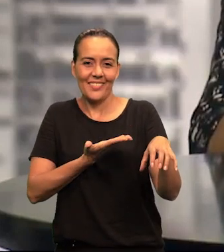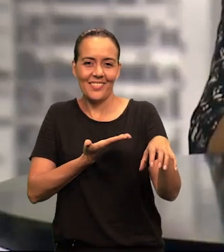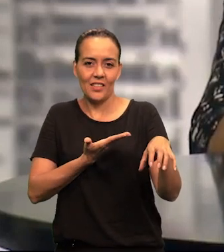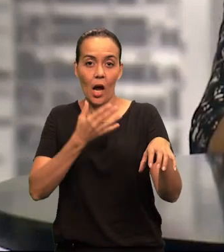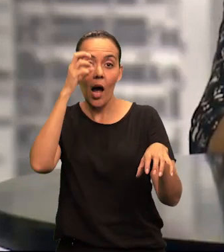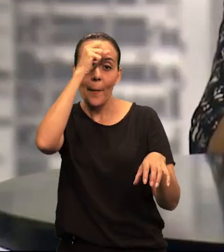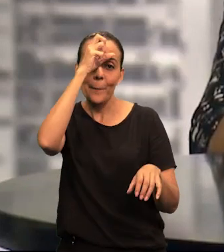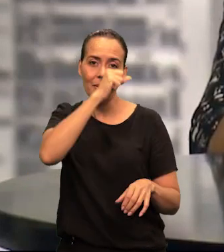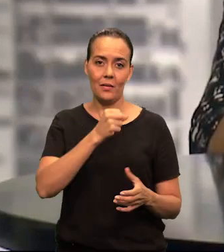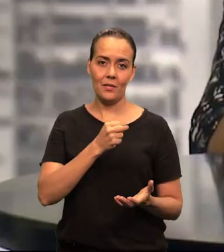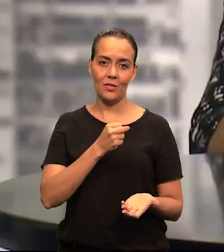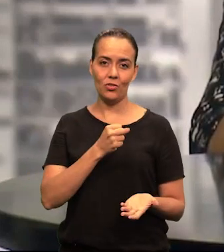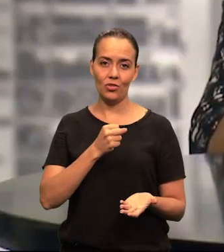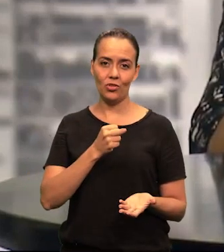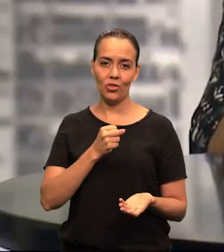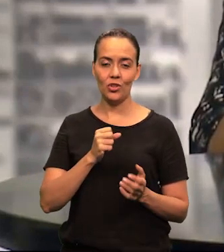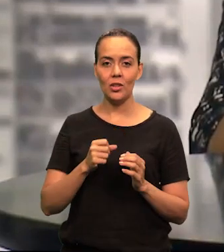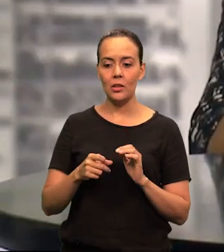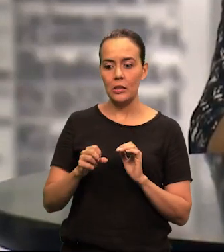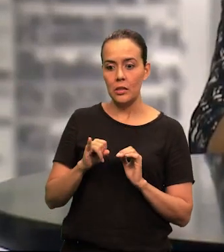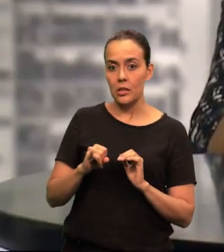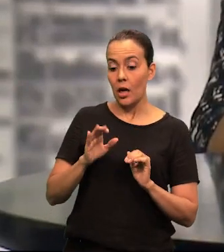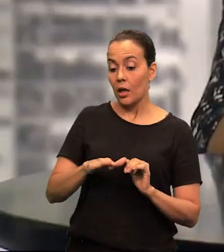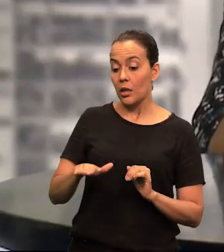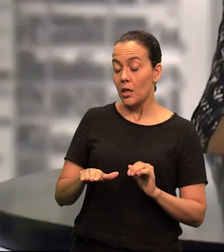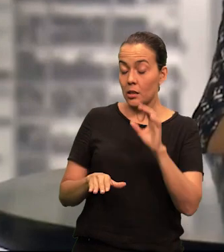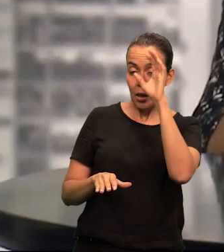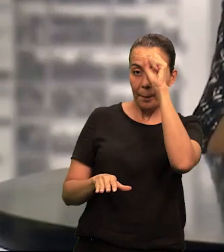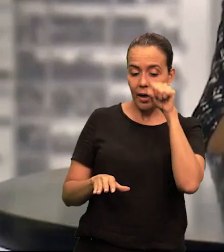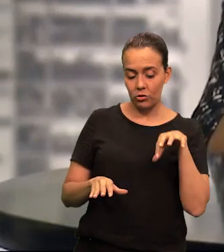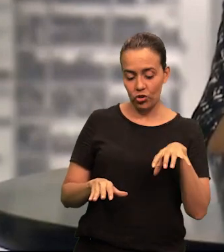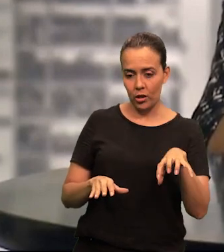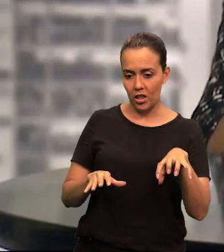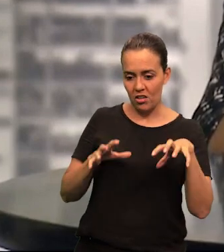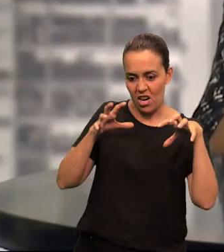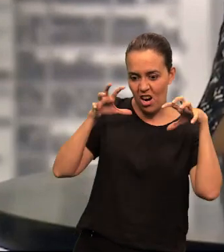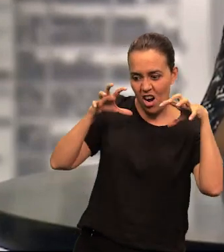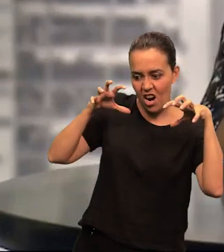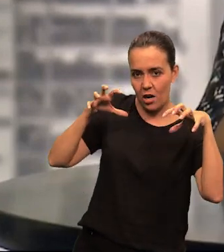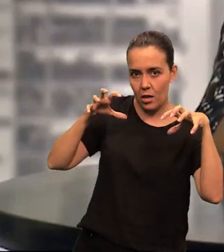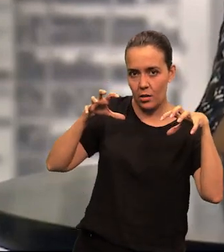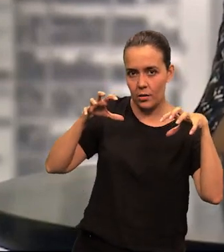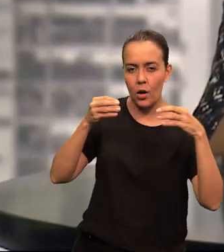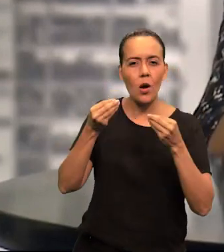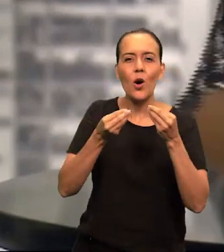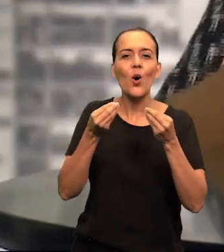Uma criança que aprende que a aranha é um monstro, ela vai olhar para a aranha como?